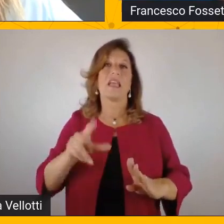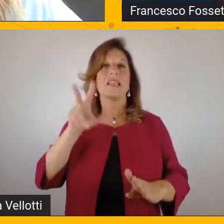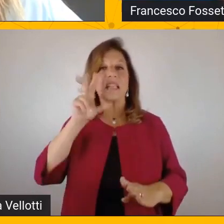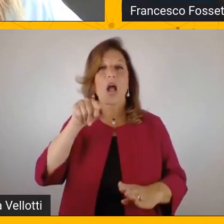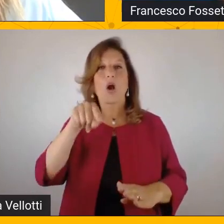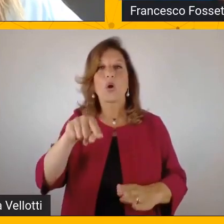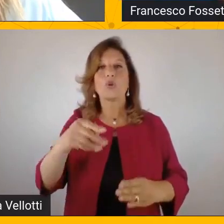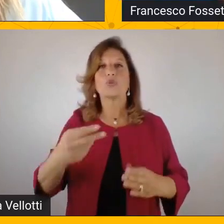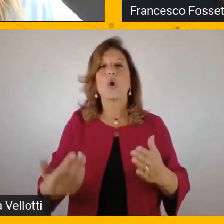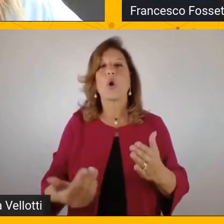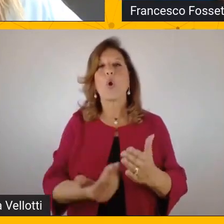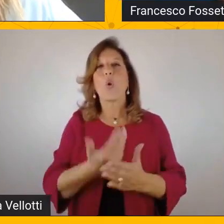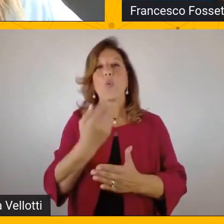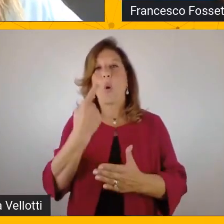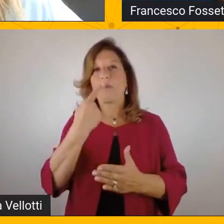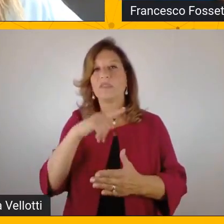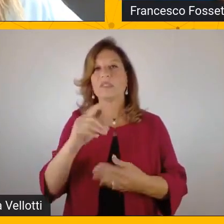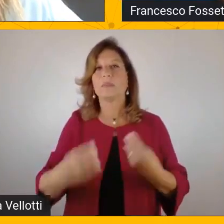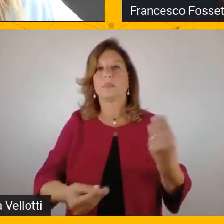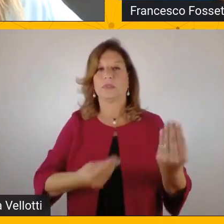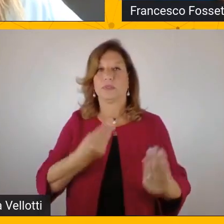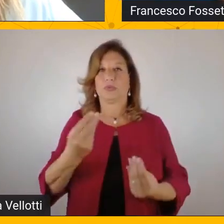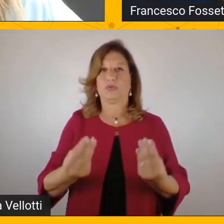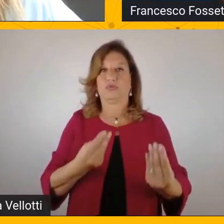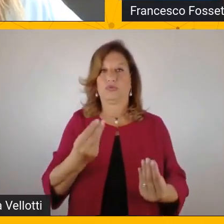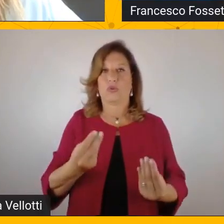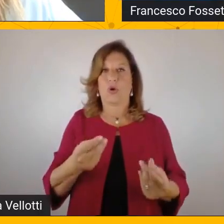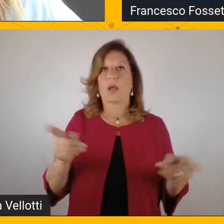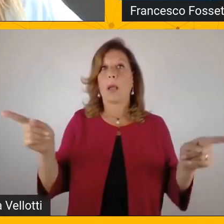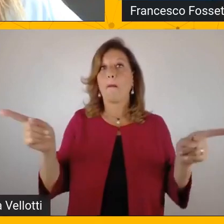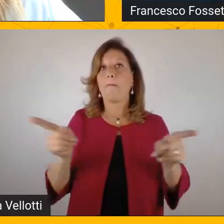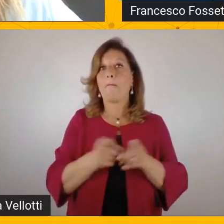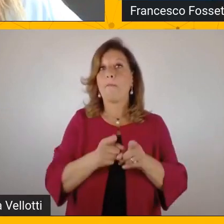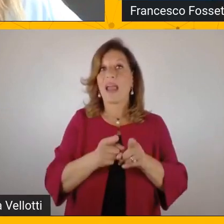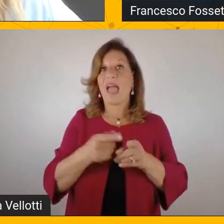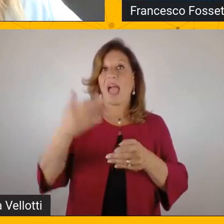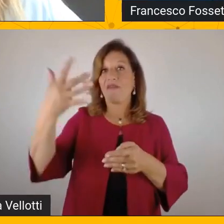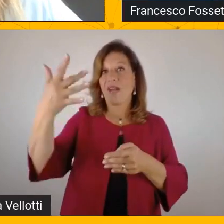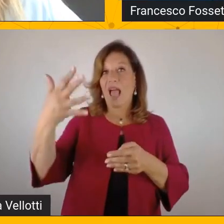affaccino su questi su questi titoli. Se vogliamo proprio